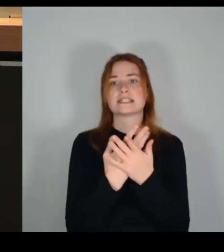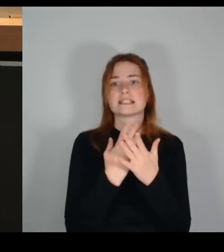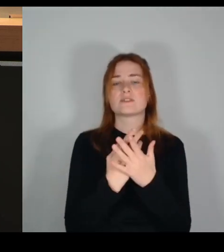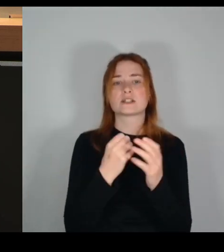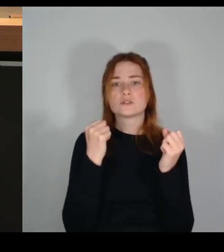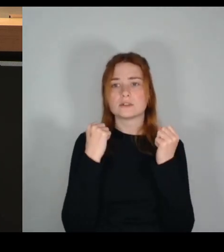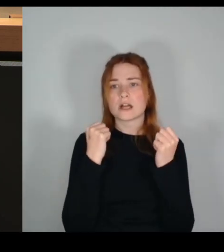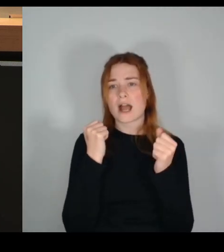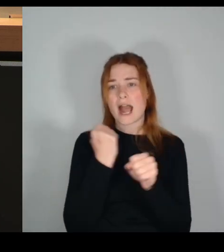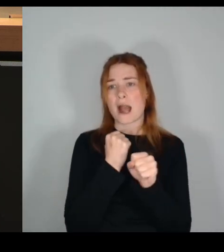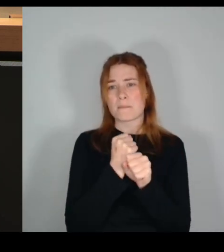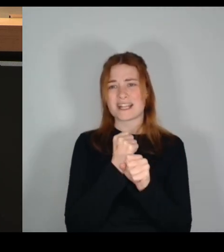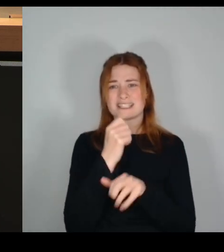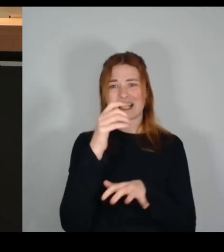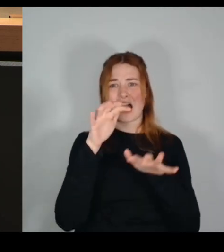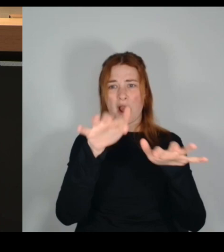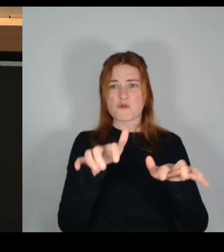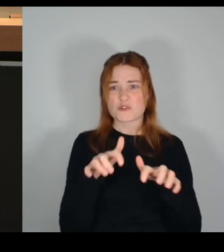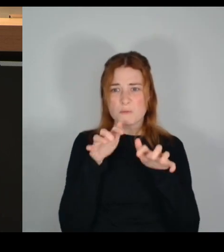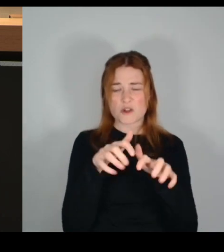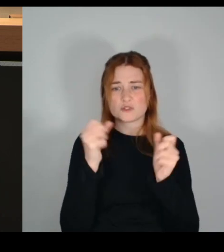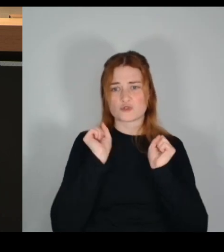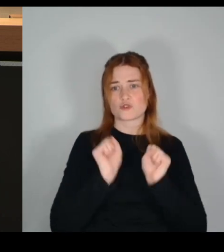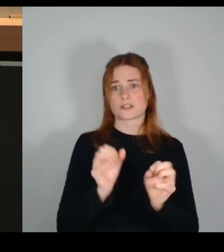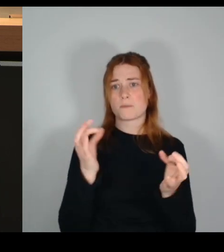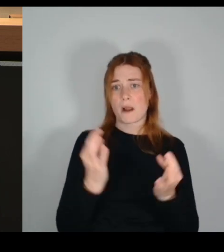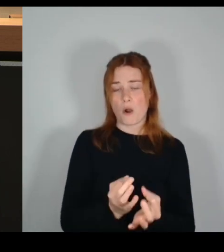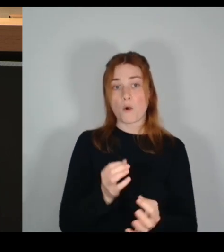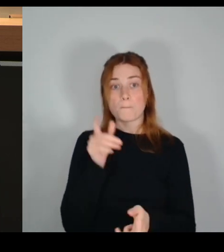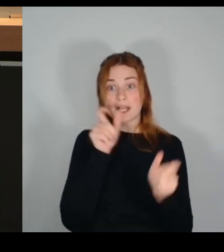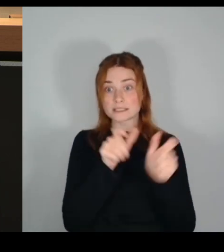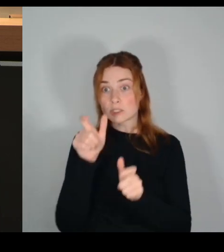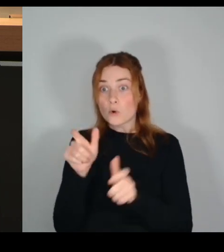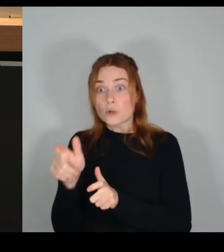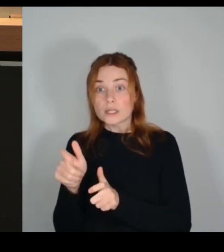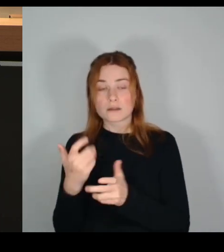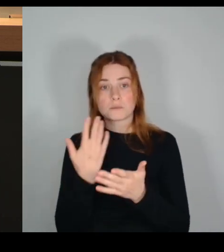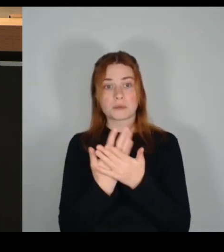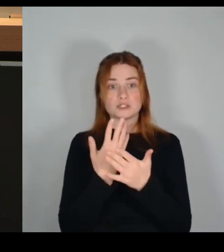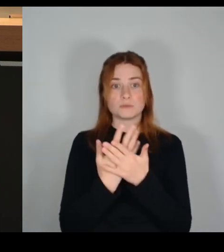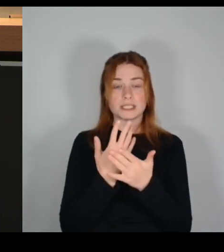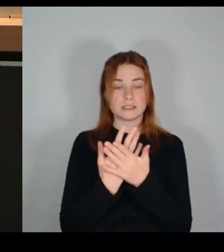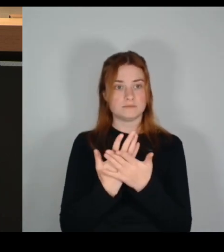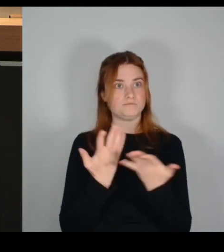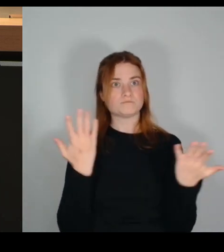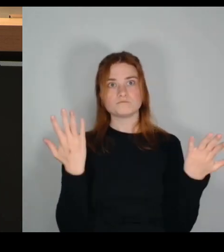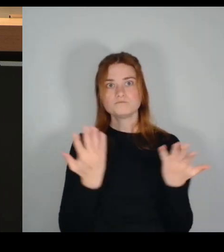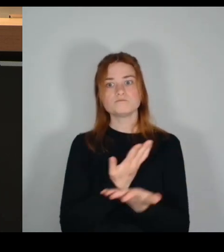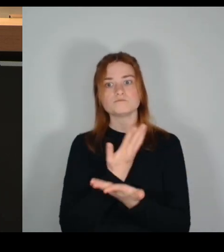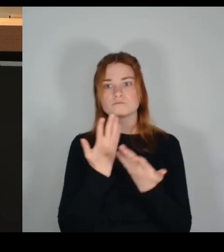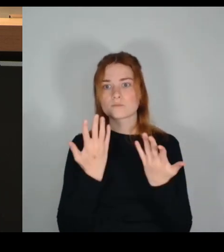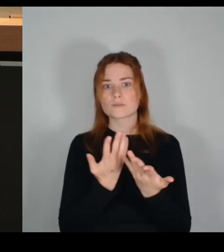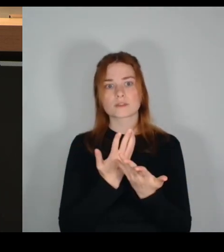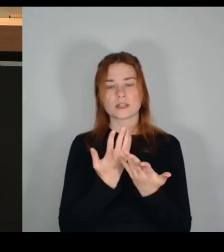Weil sie zum Beispiel sich nicht darauf einlassen, für jeden kleinen Cent zu arbeiten, Weil sie sich nicht darauf einlassen,